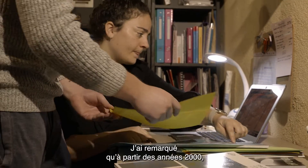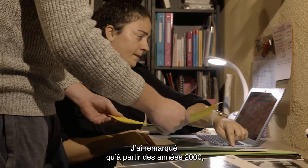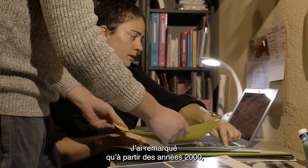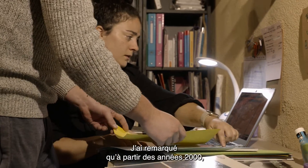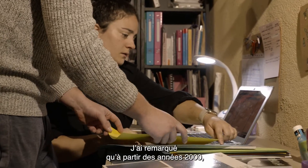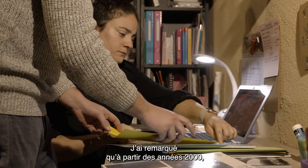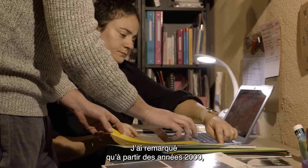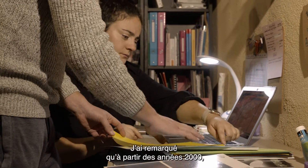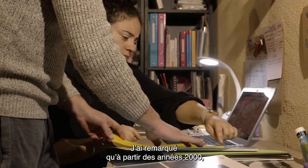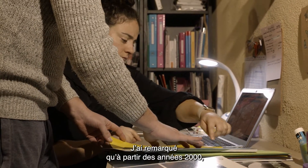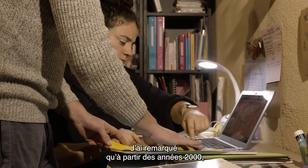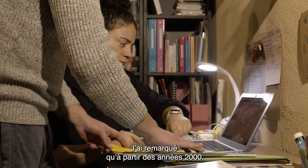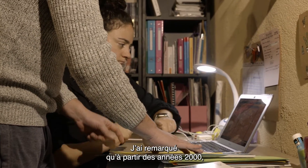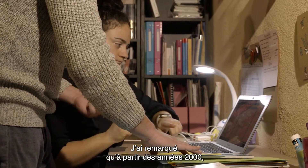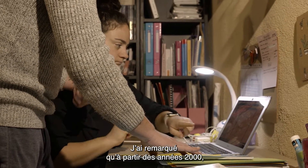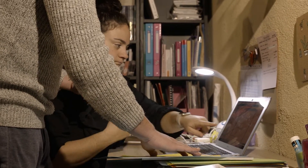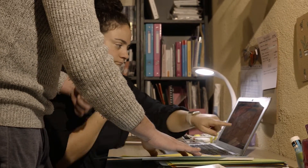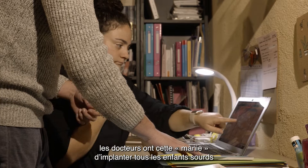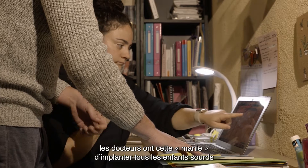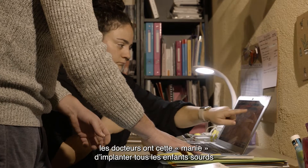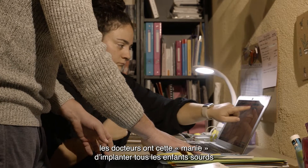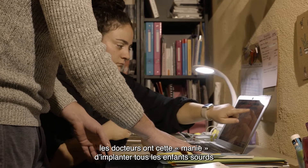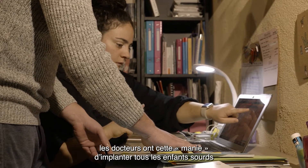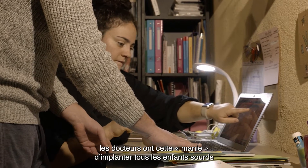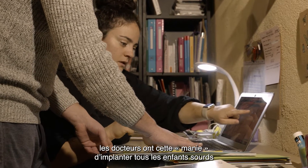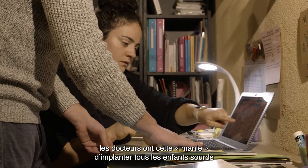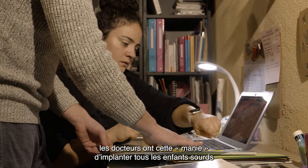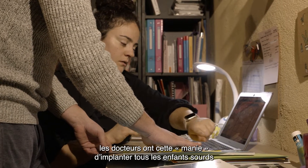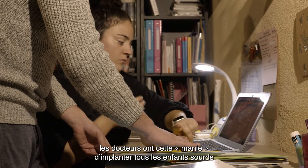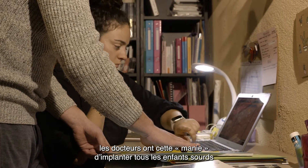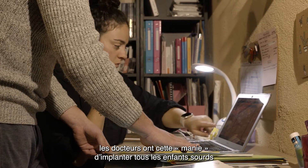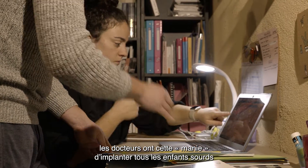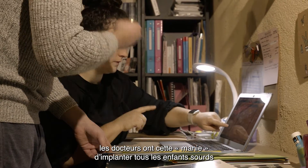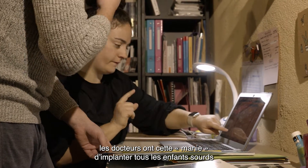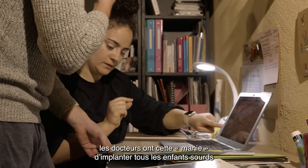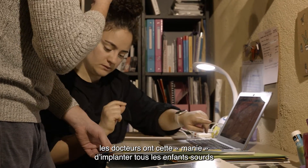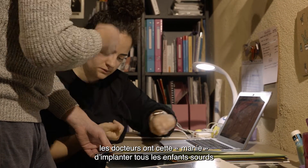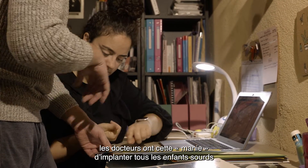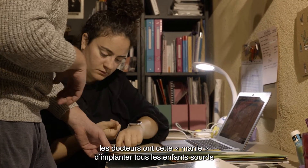J’ai remarqué qu’à partir des années 2000, les docteurs ont cette « manie » d’implanter tous les enfants sourds